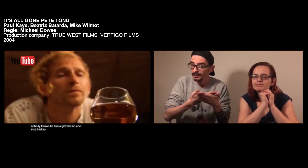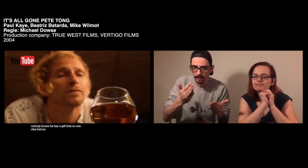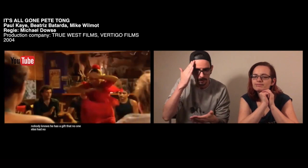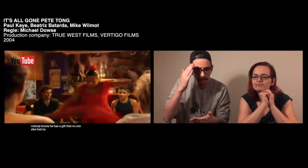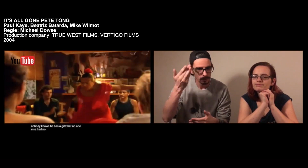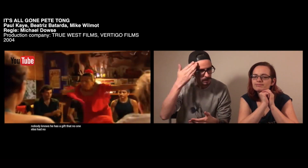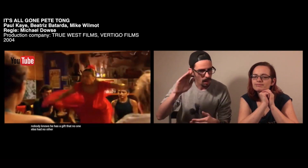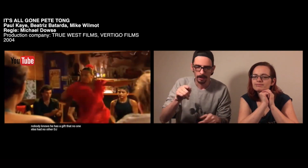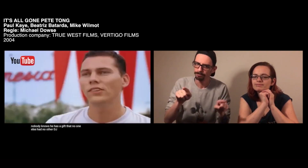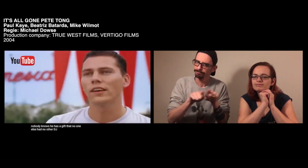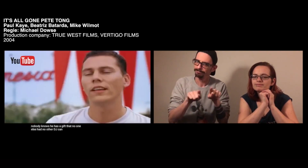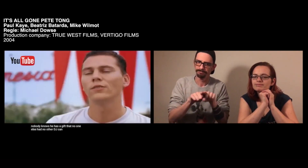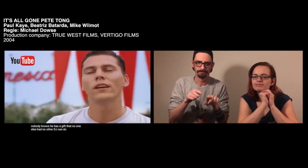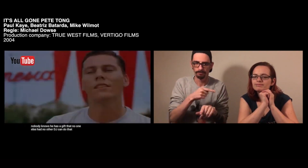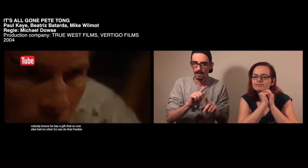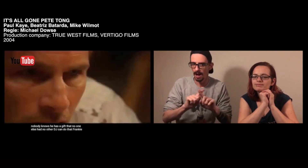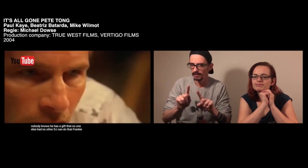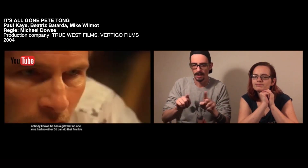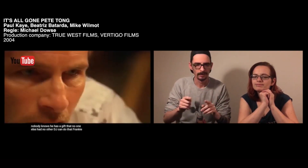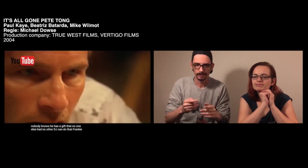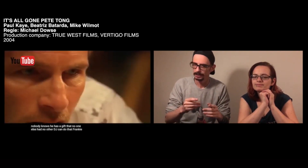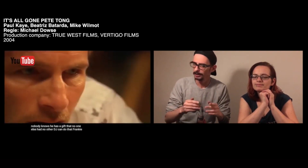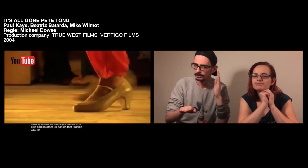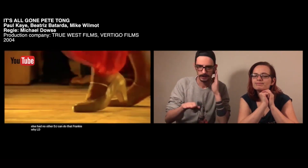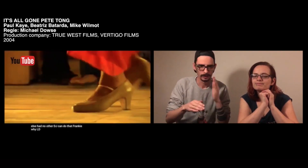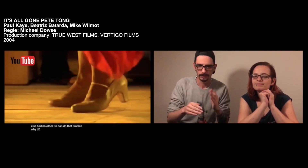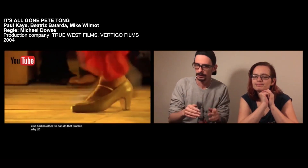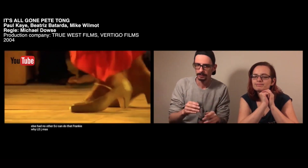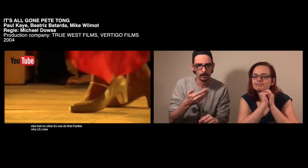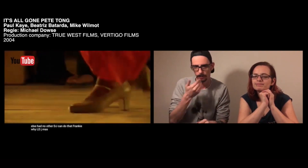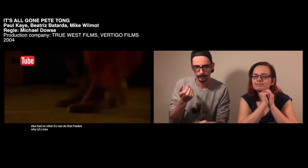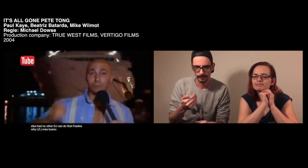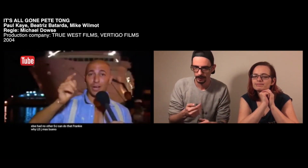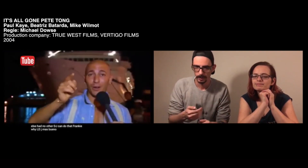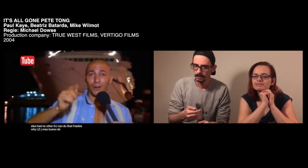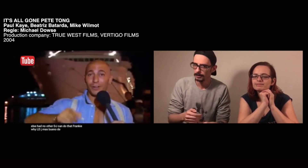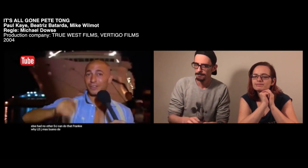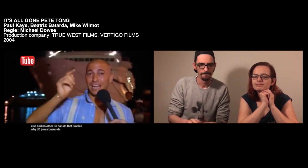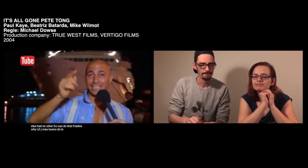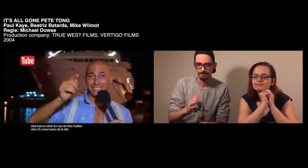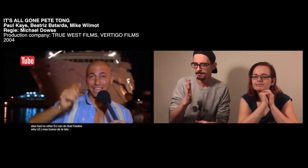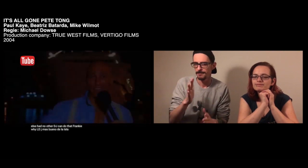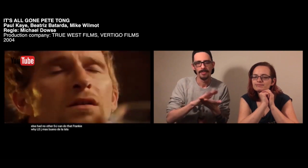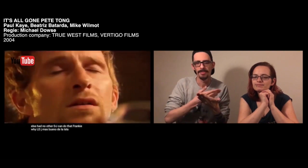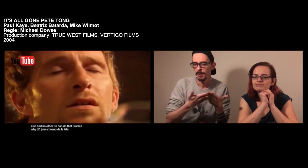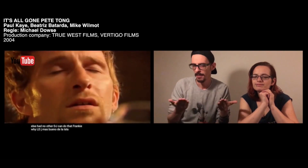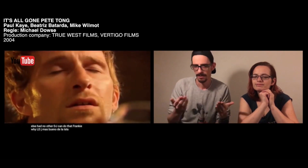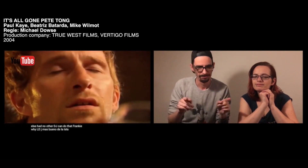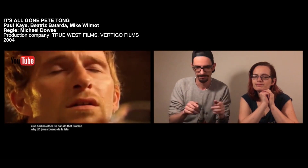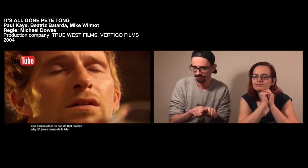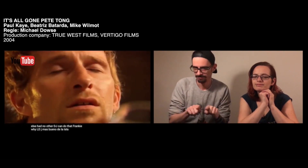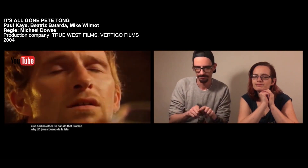[Er hat ein einzigartiges Talent, das sonst niemand hatte.] [Kein anderer DJ kann das.]